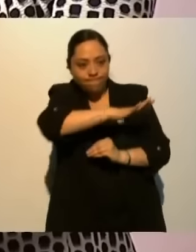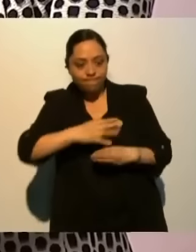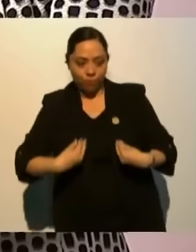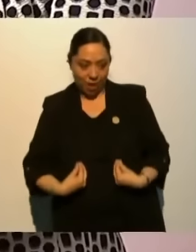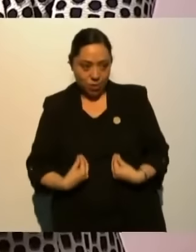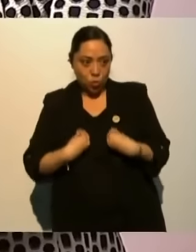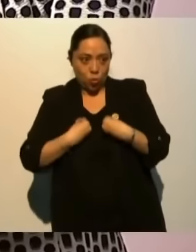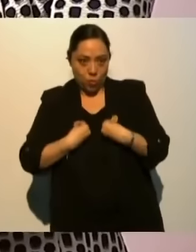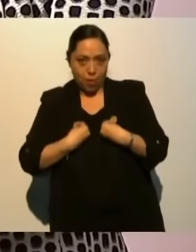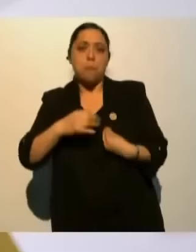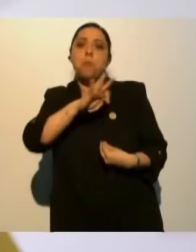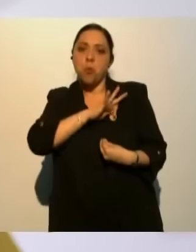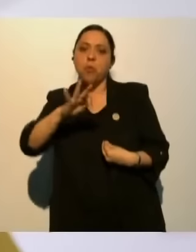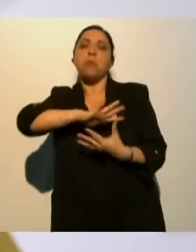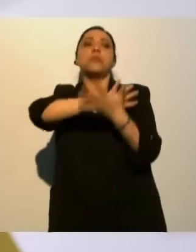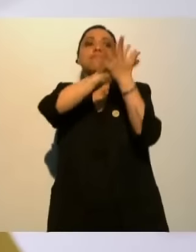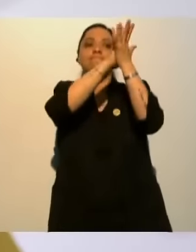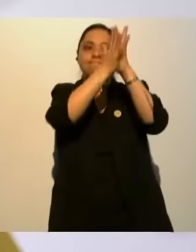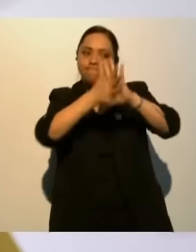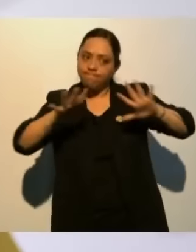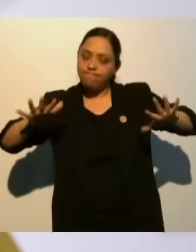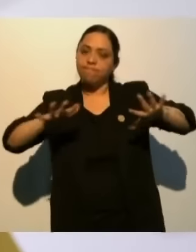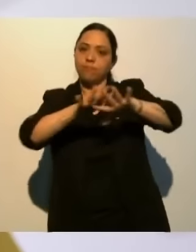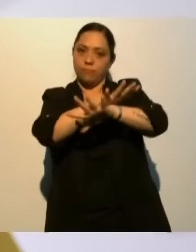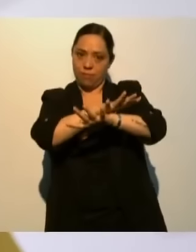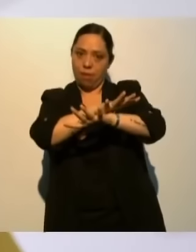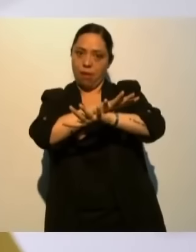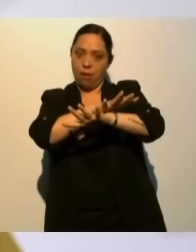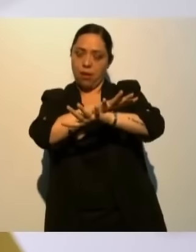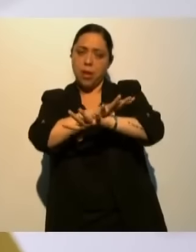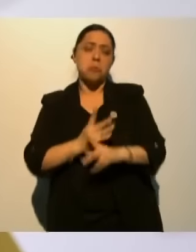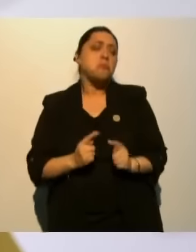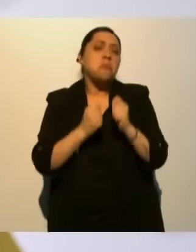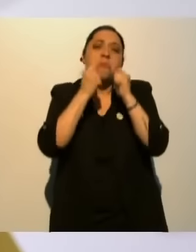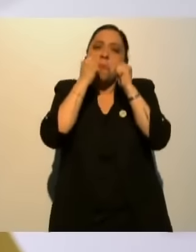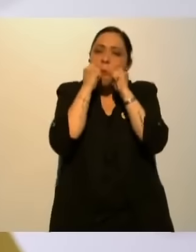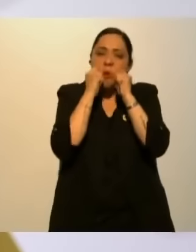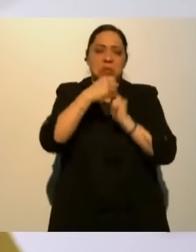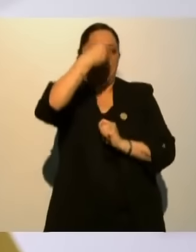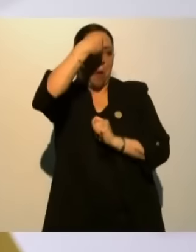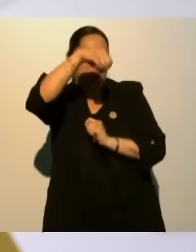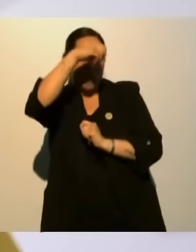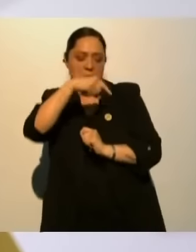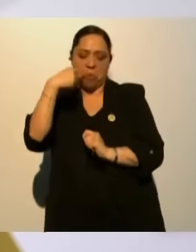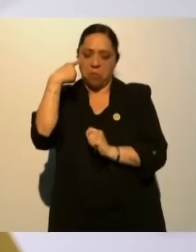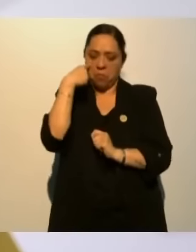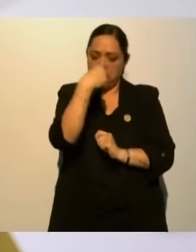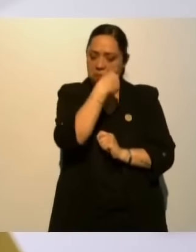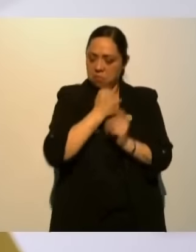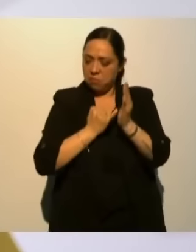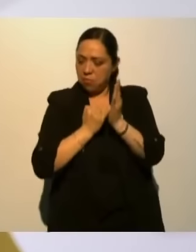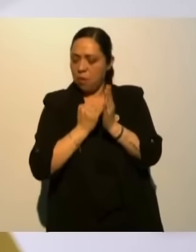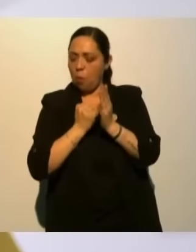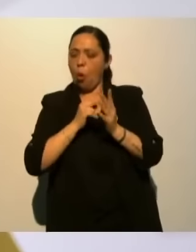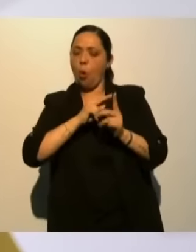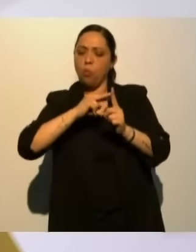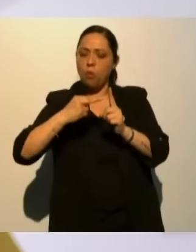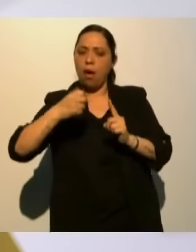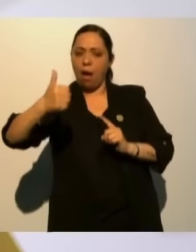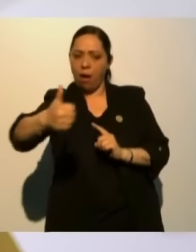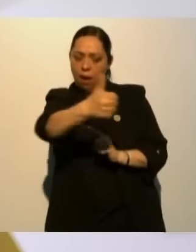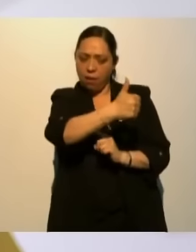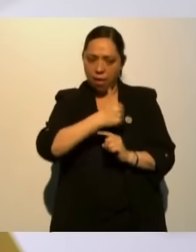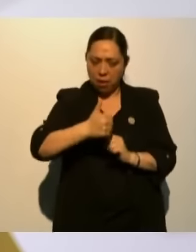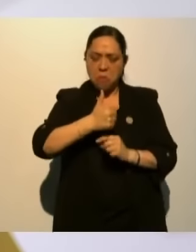población aún con nuestras diferencias de opinión podemos trabajar y construir juntos y juntas con